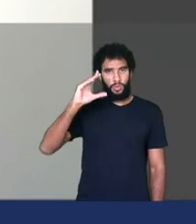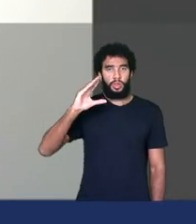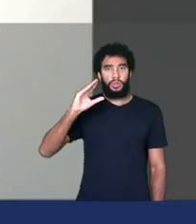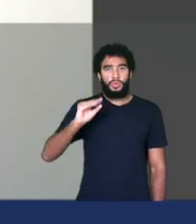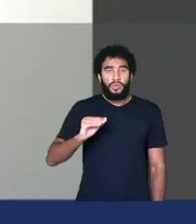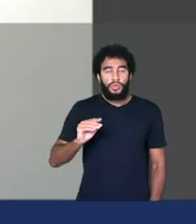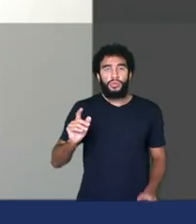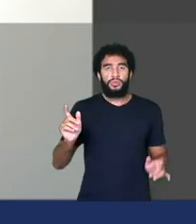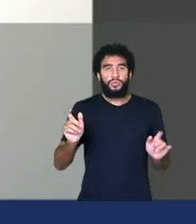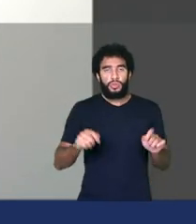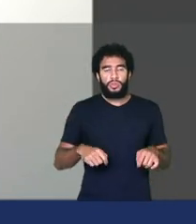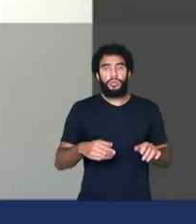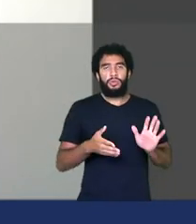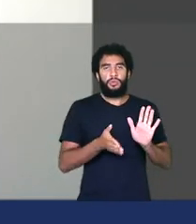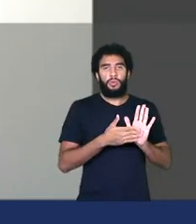TIVÀSSEMOS DISCUTIDO ONTEM É NOITE POLÍTICAS PÚBLICAS DE